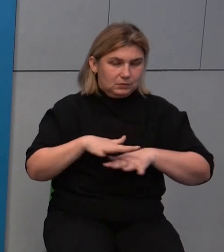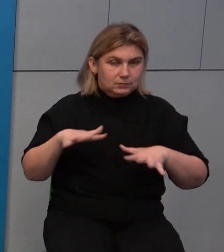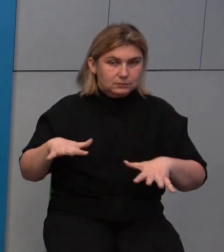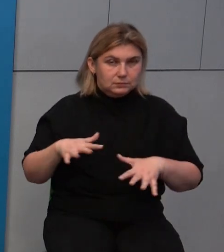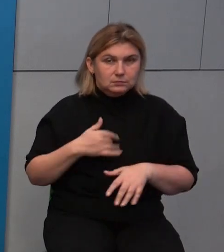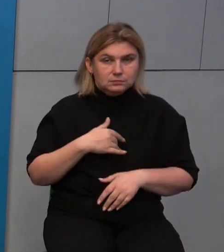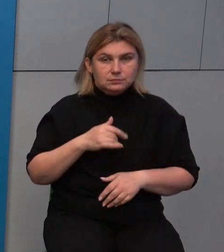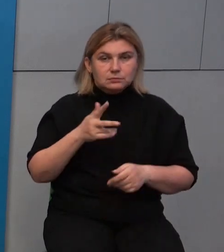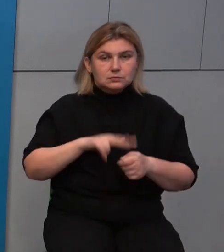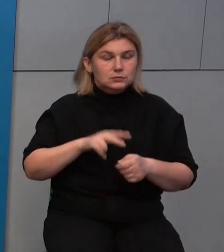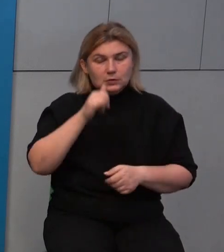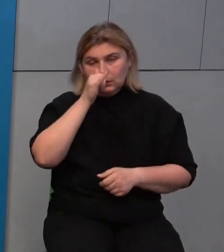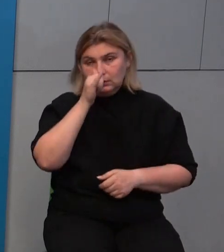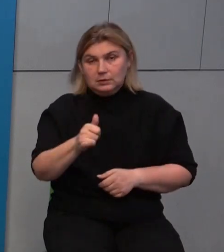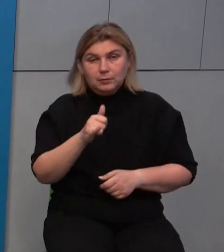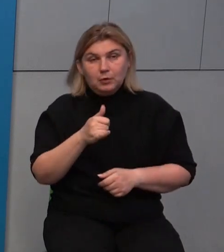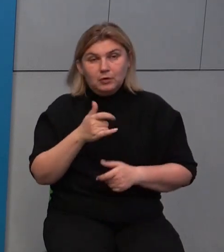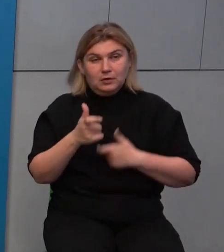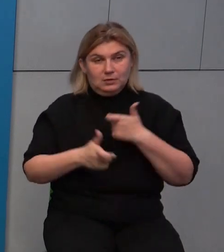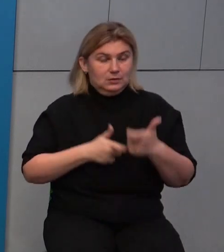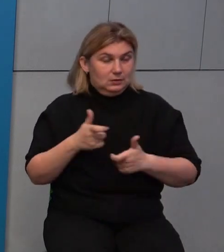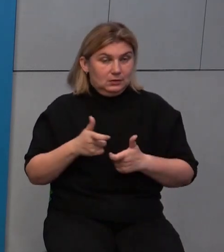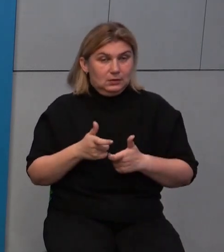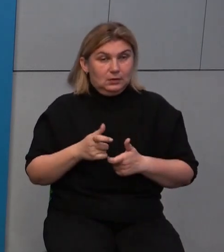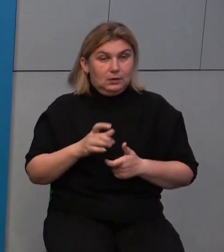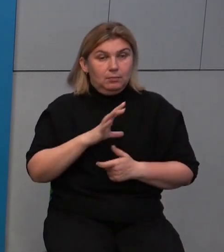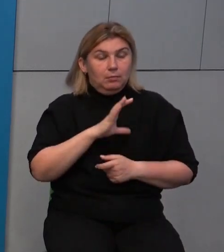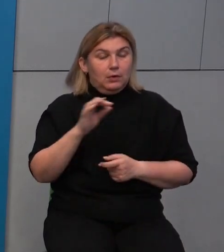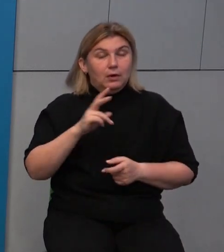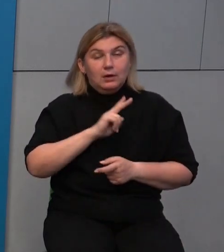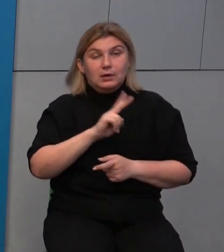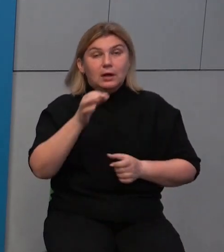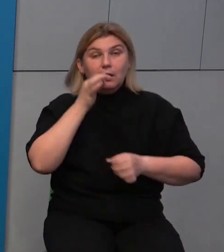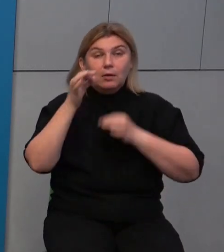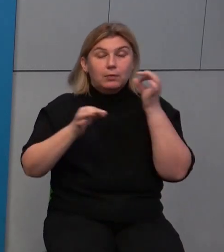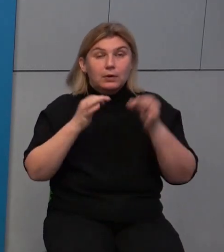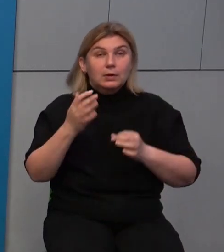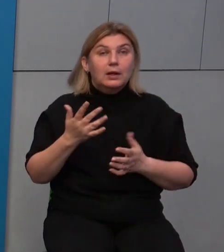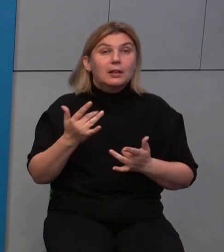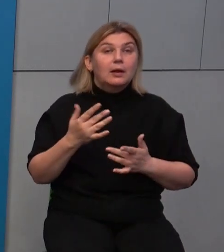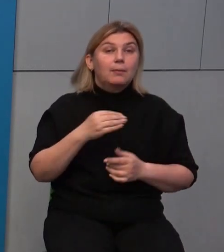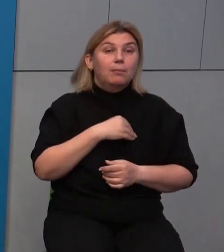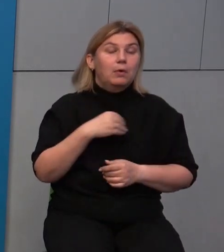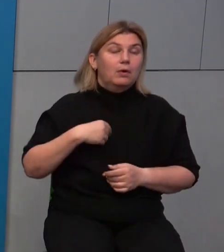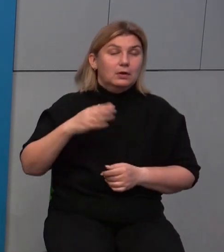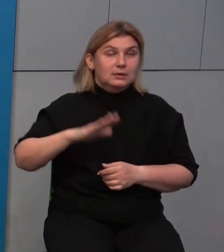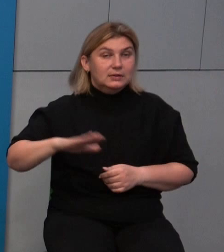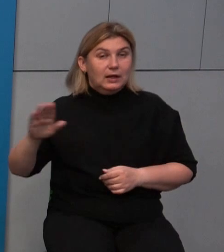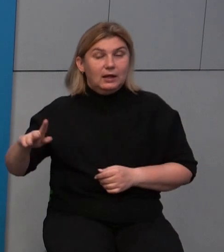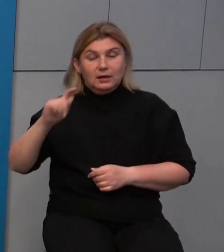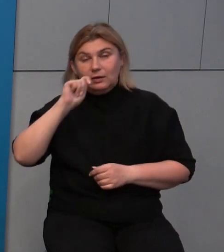na którą nie jesteśmy o tyle gotowi, że każdy opowiada o tym, ile ten polski naród, ukraiński naród, czy inny,